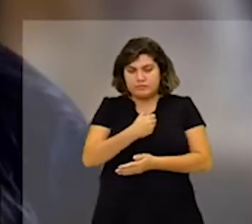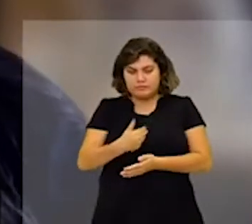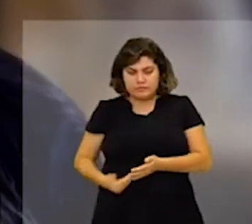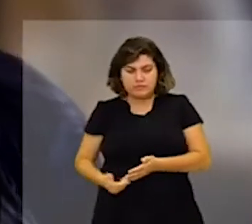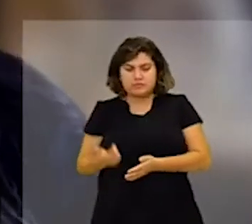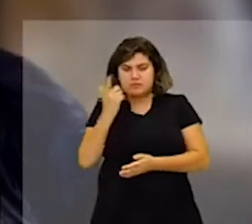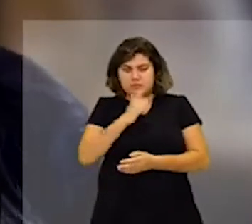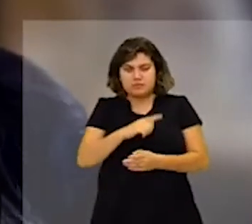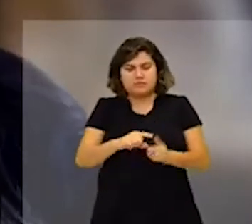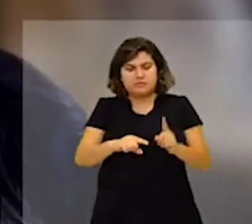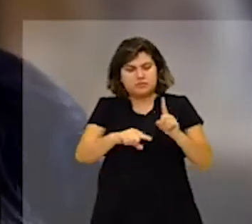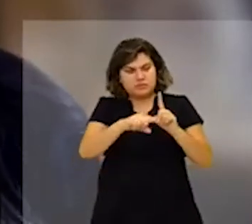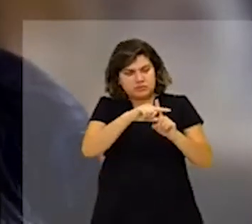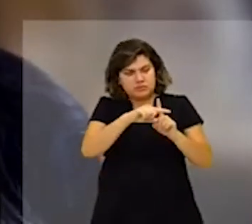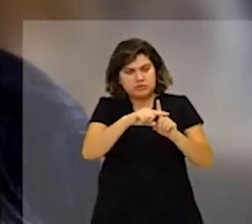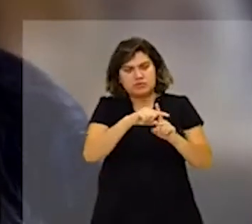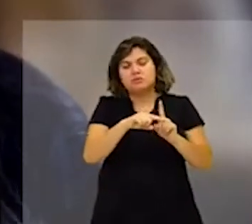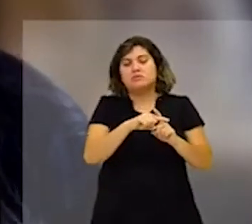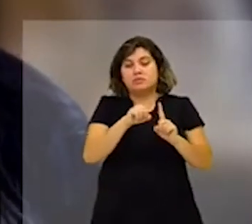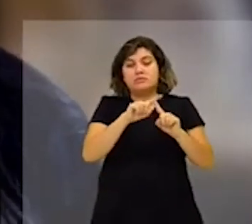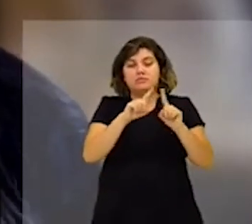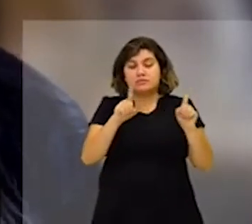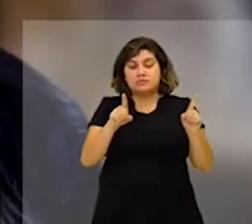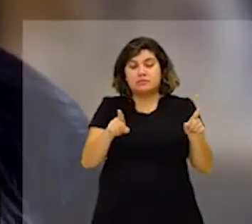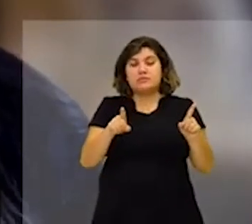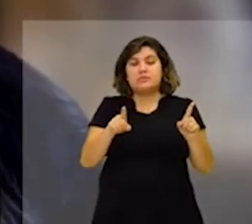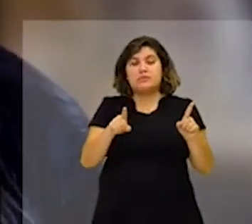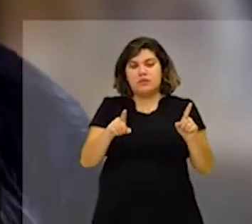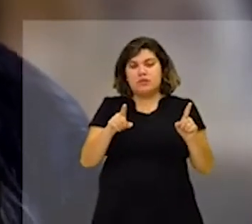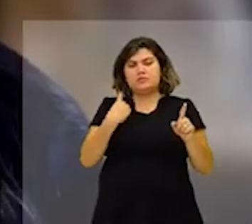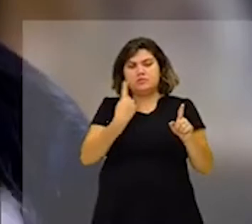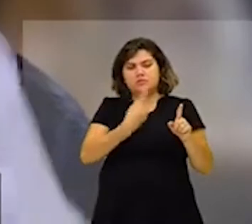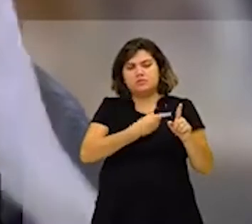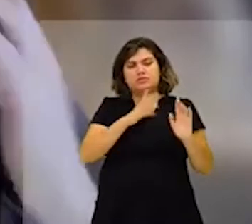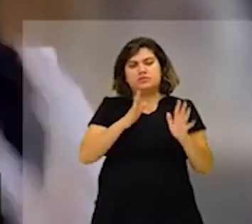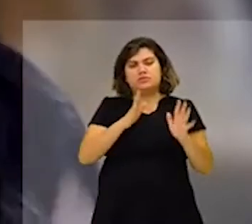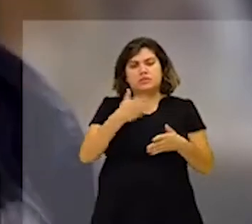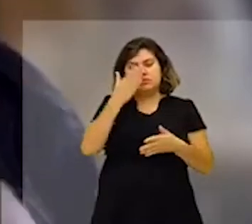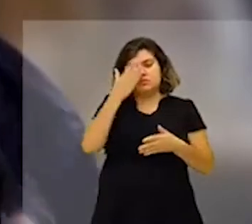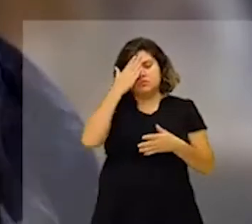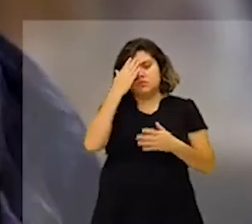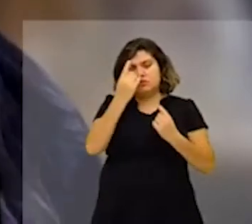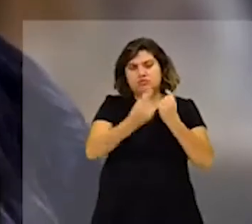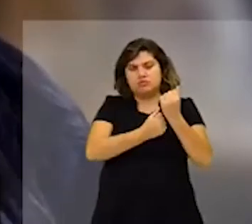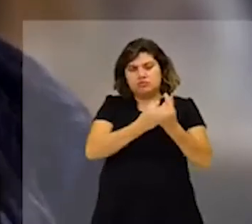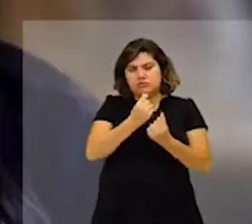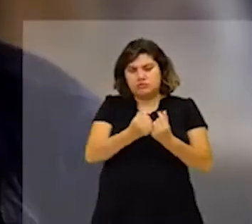os Fundos públicos mas ela a gente já sabe que o dinheiro não sou assim a professora Silvana já